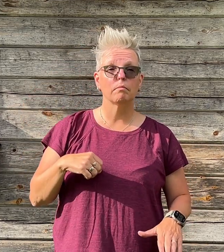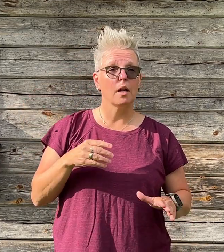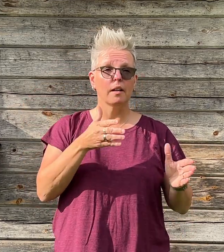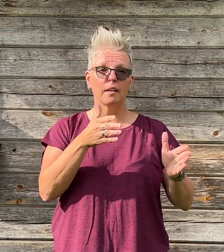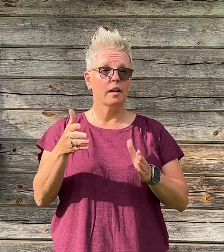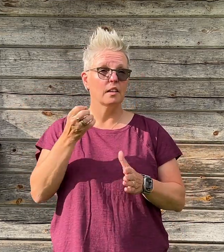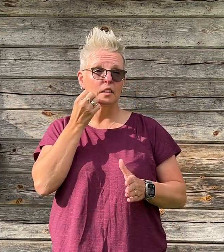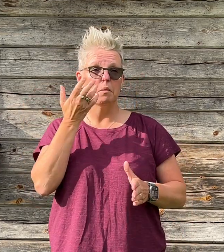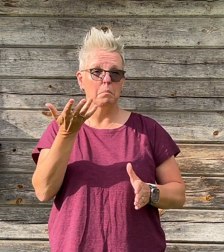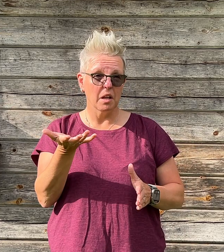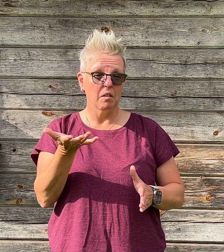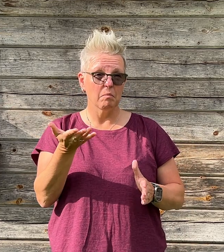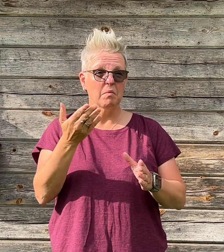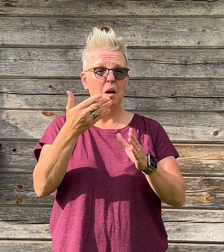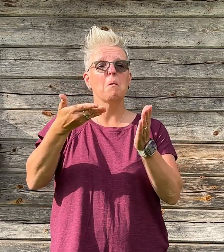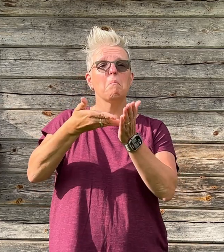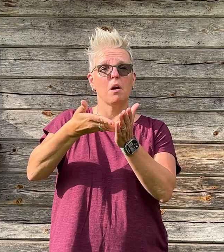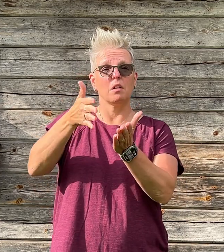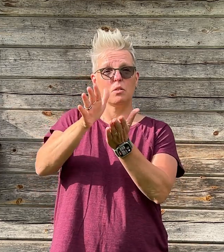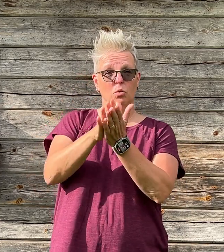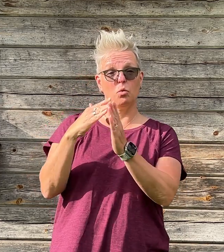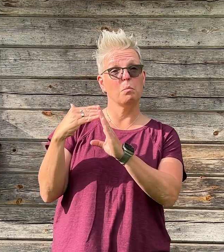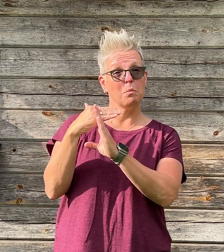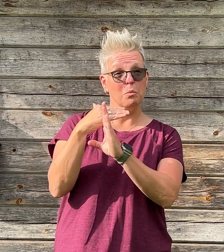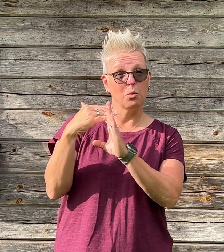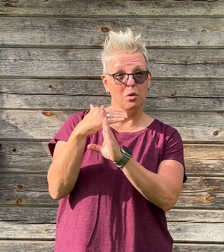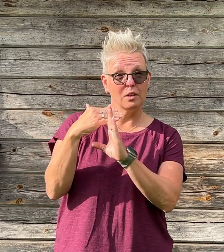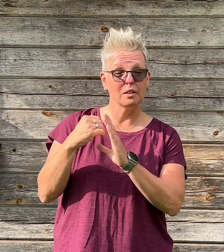Kurssi järjestetään marraskuun puolivälissä.